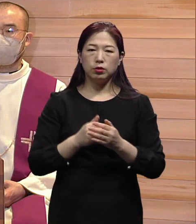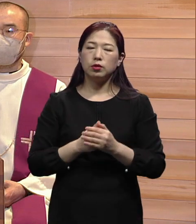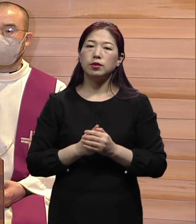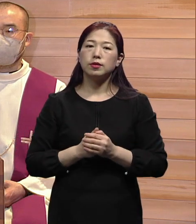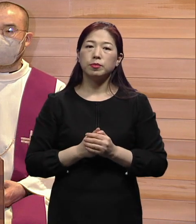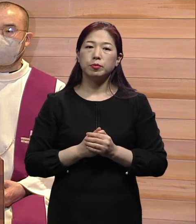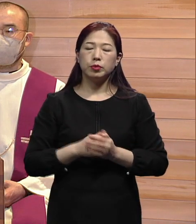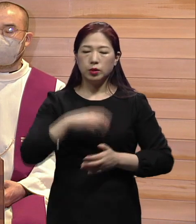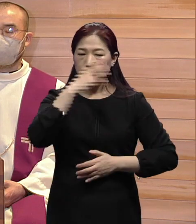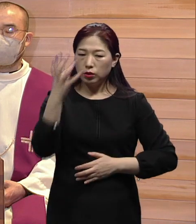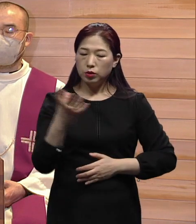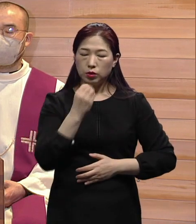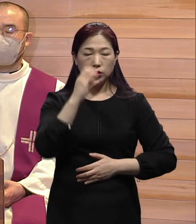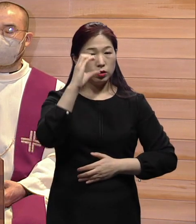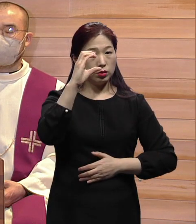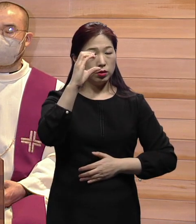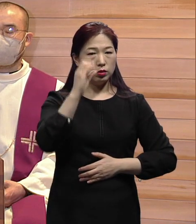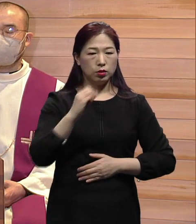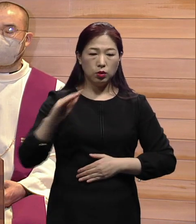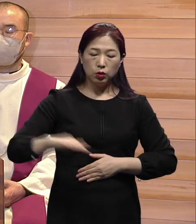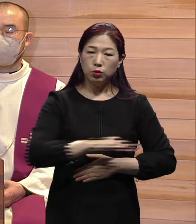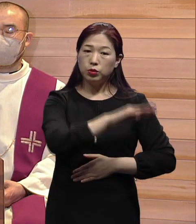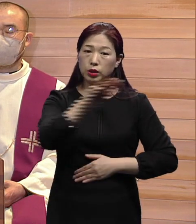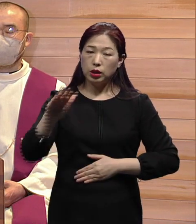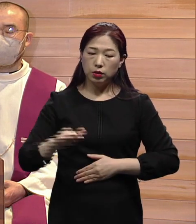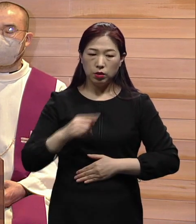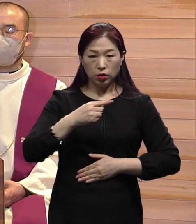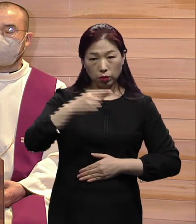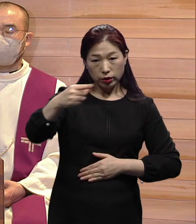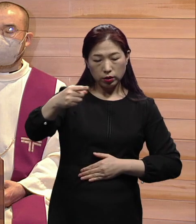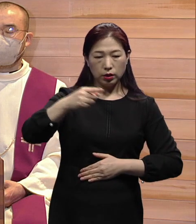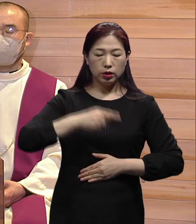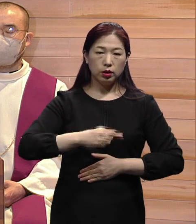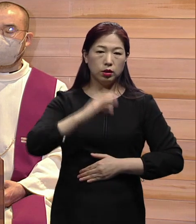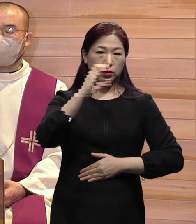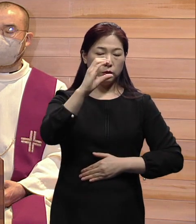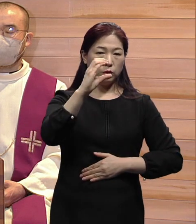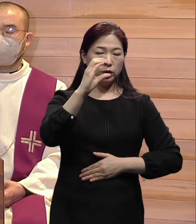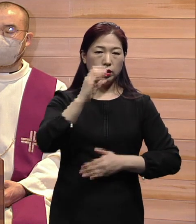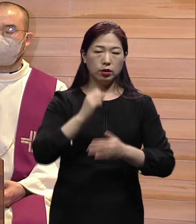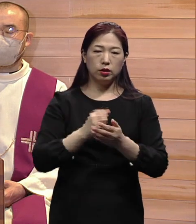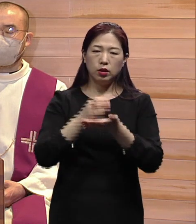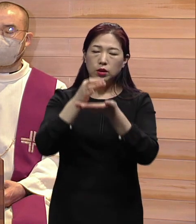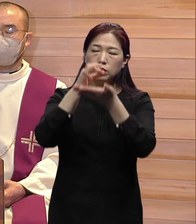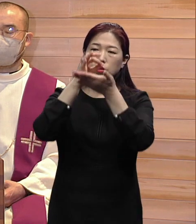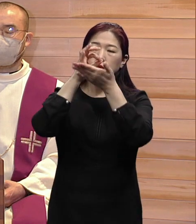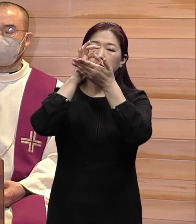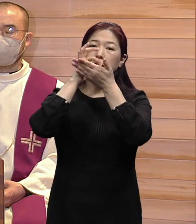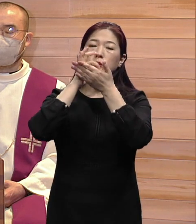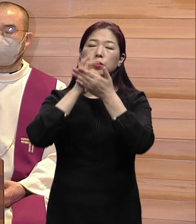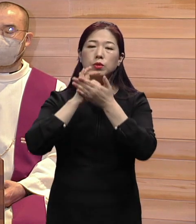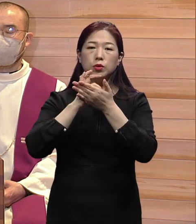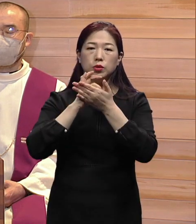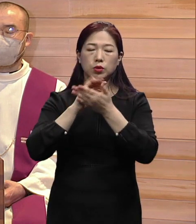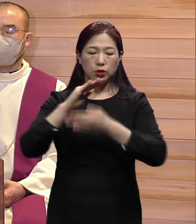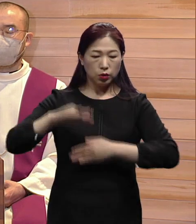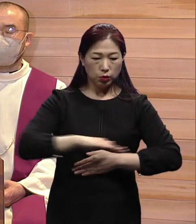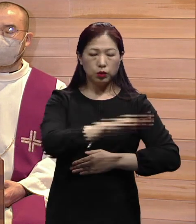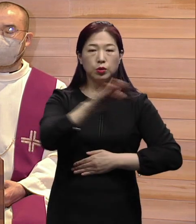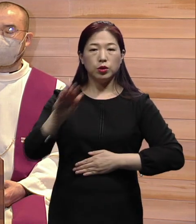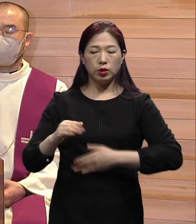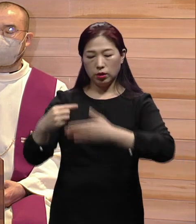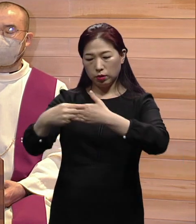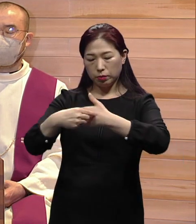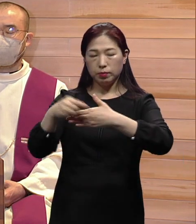성전, 우리가 다 본당공동체가 성전이며 성체를 모시는 우리 마음의 성전